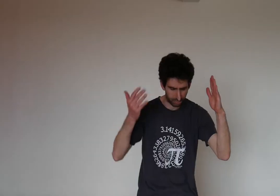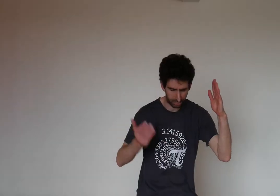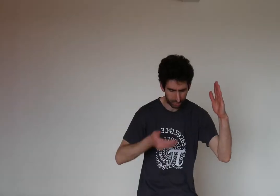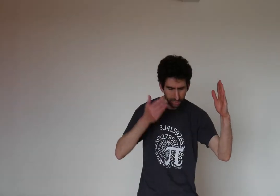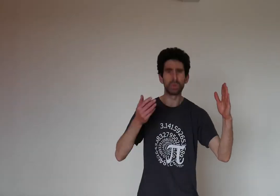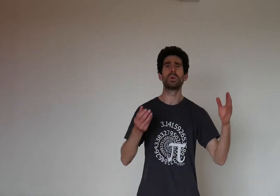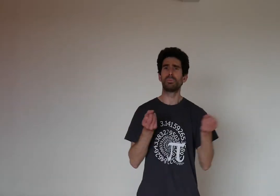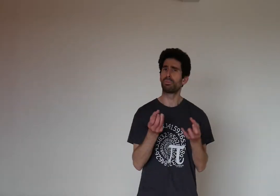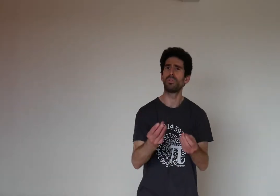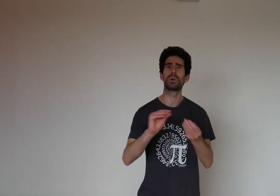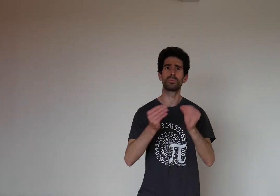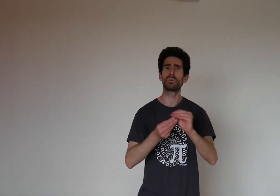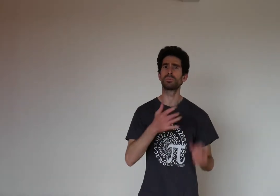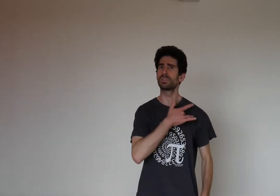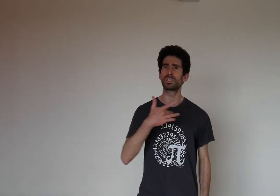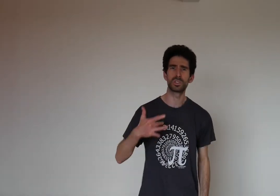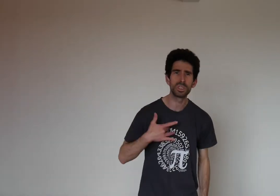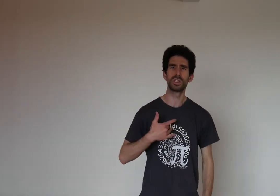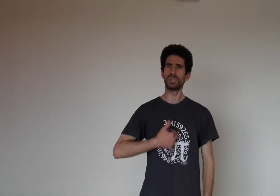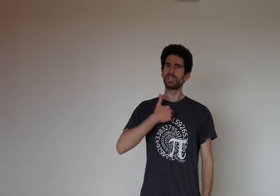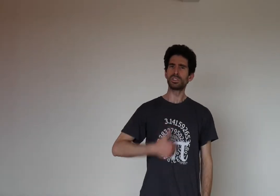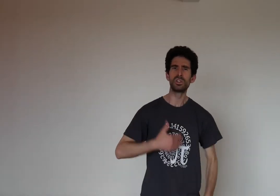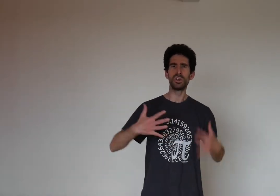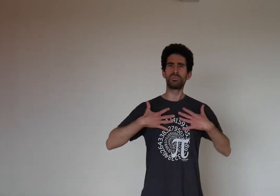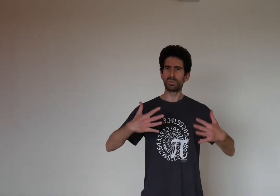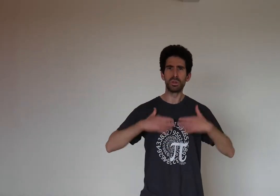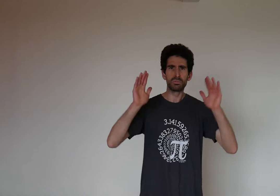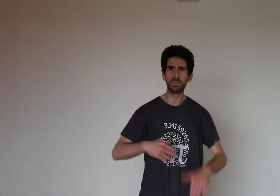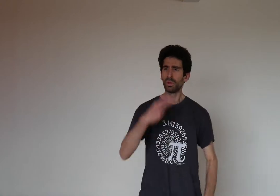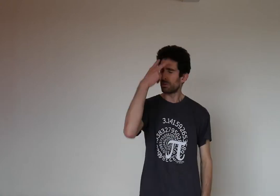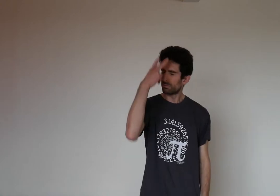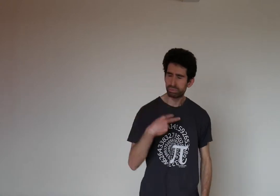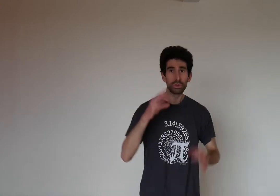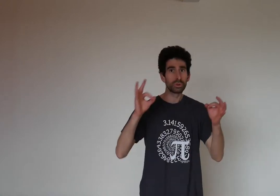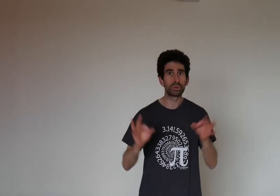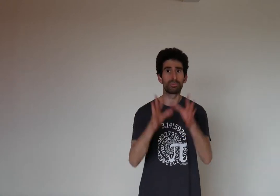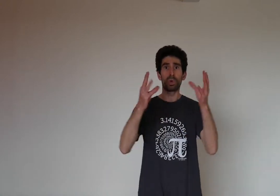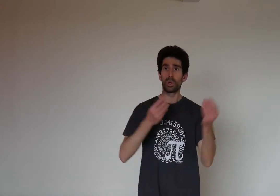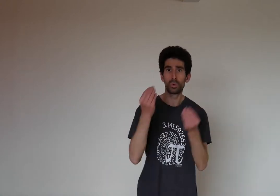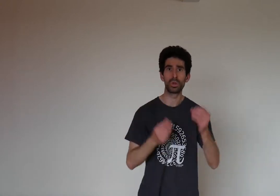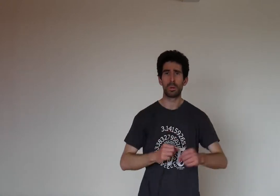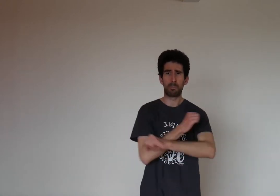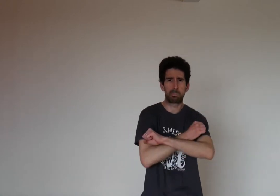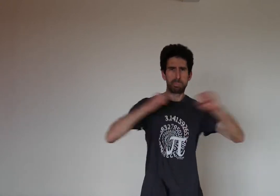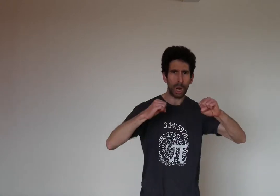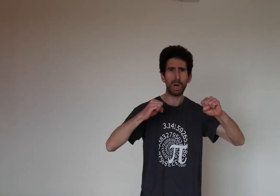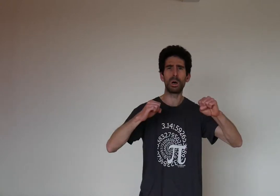En respirer provoque des soucis de santé du tube digestif, des poumons ou une cécité temporaire. C'est aussi un gaz explosif.